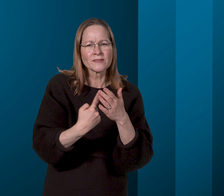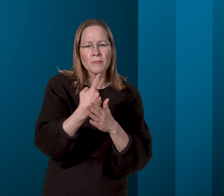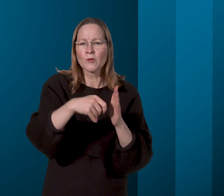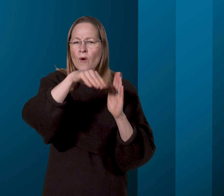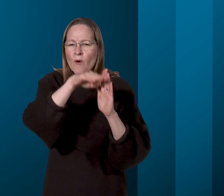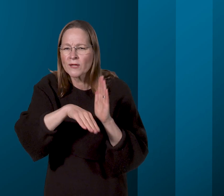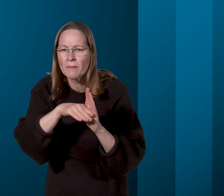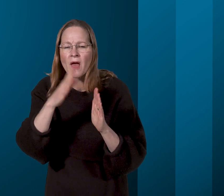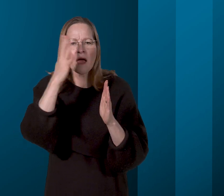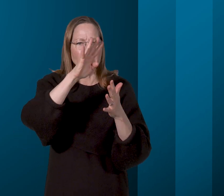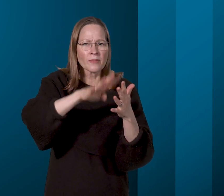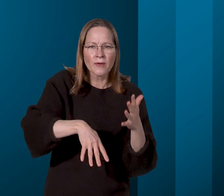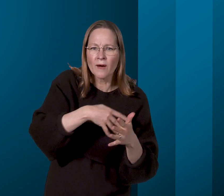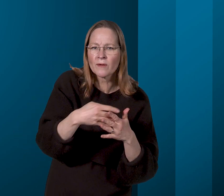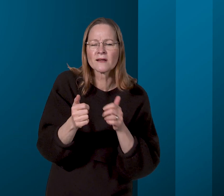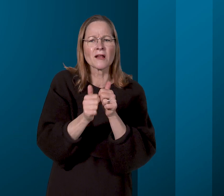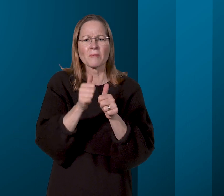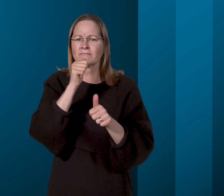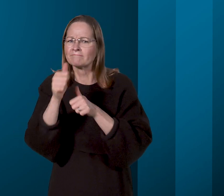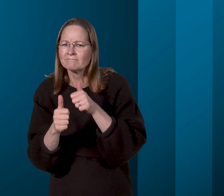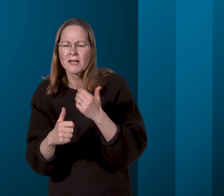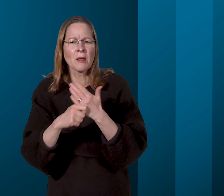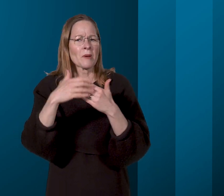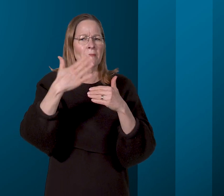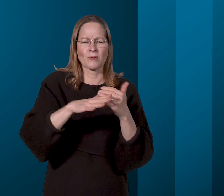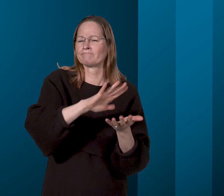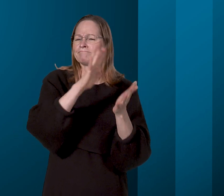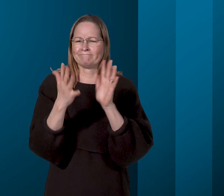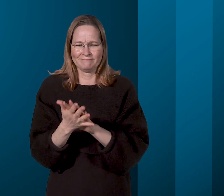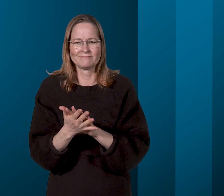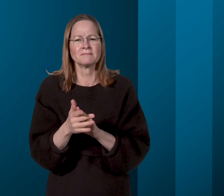tapahtuman ohjelma-aikataulusta, kilpailuihin osallistumisesta - sekä lipunmyynnistä.